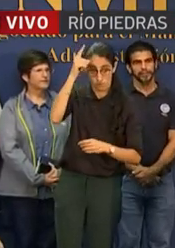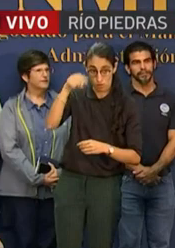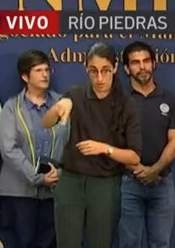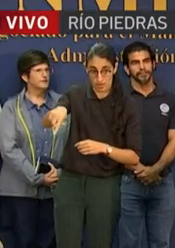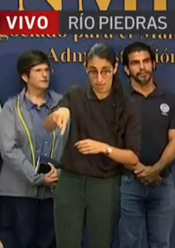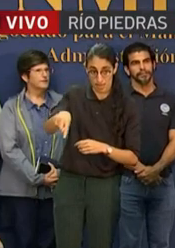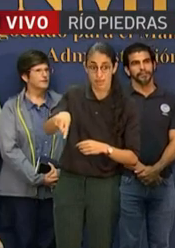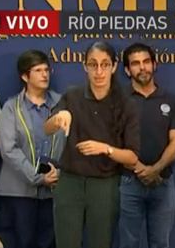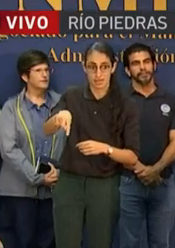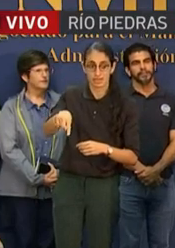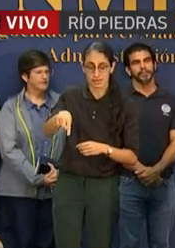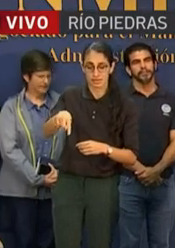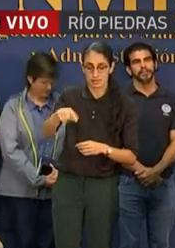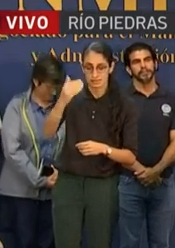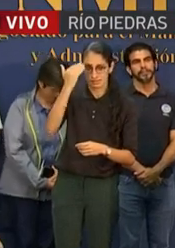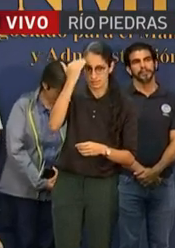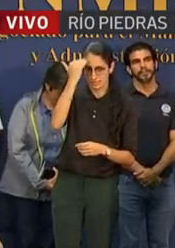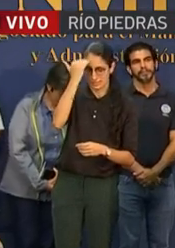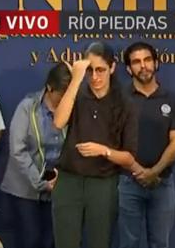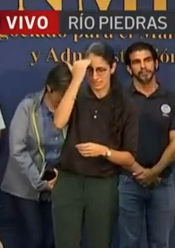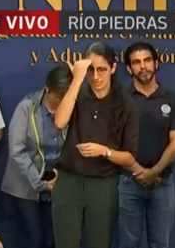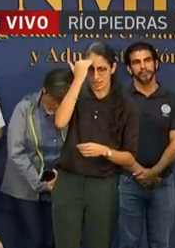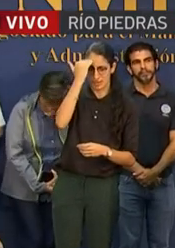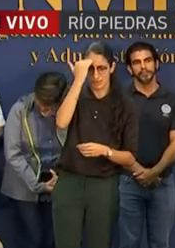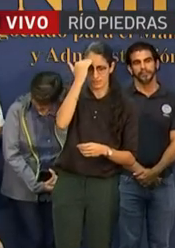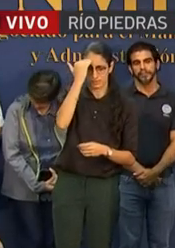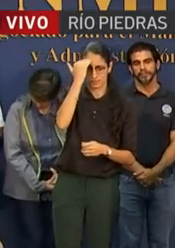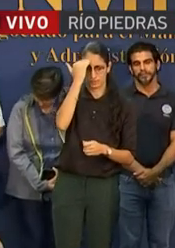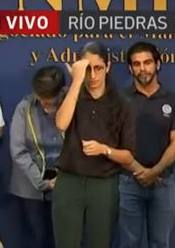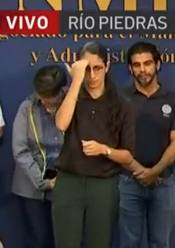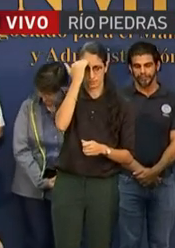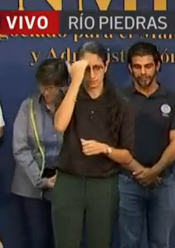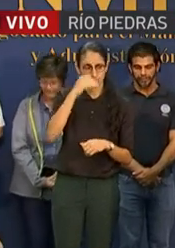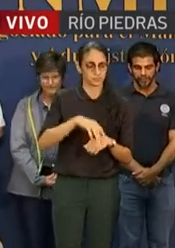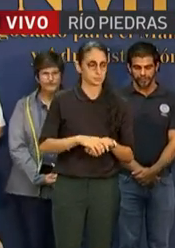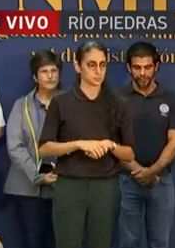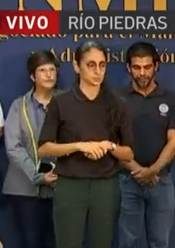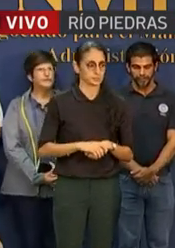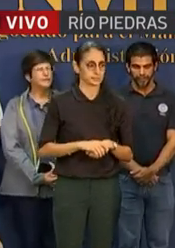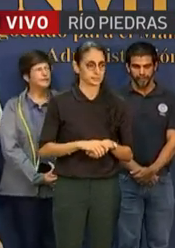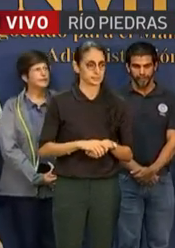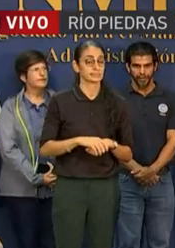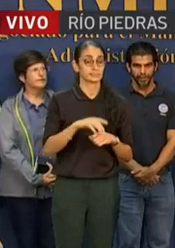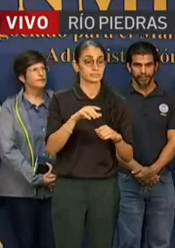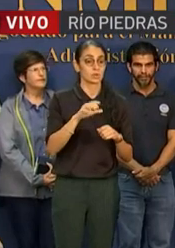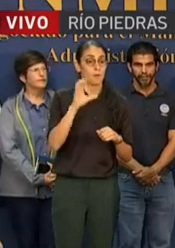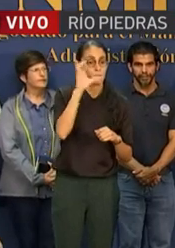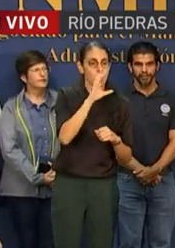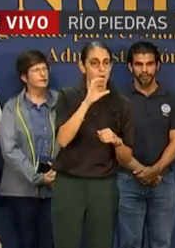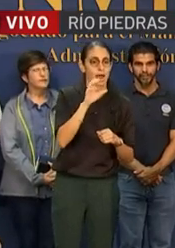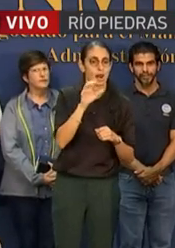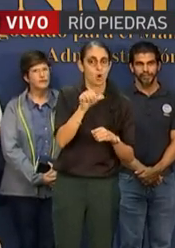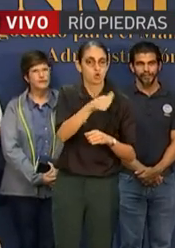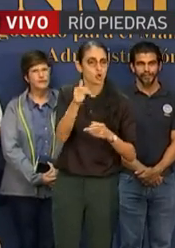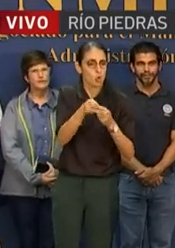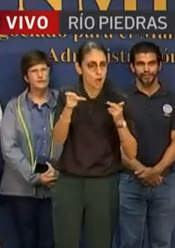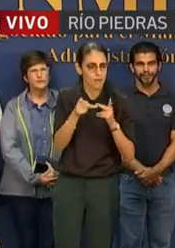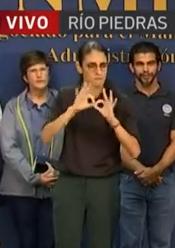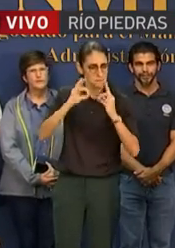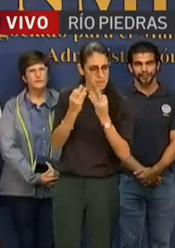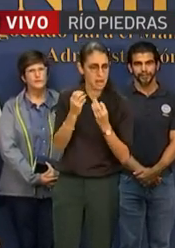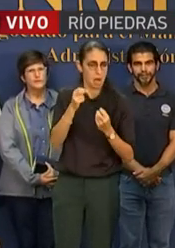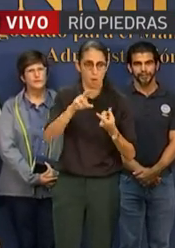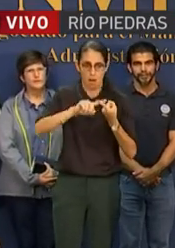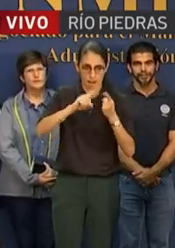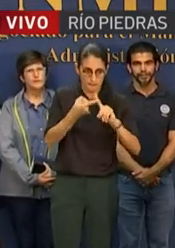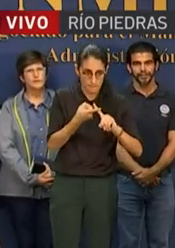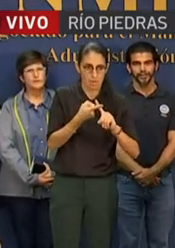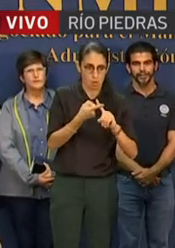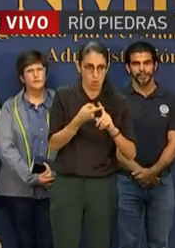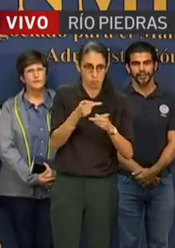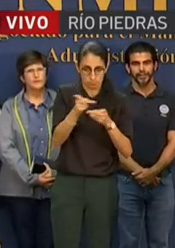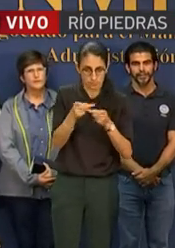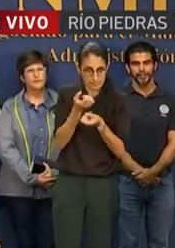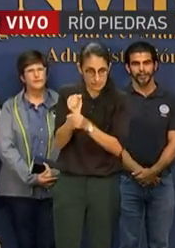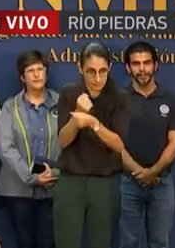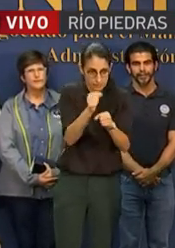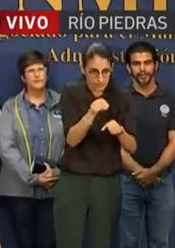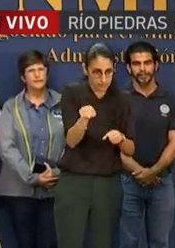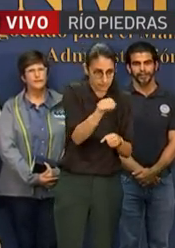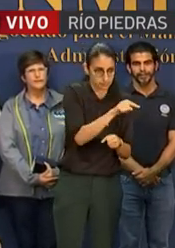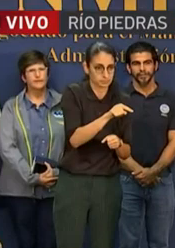LA DECISIÓN DE HACERLO AHORA,